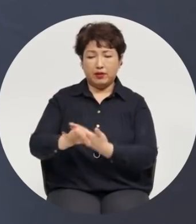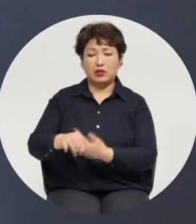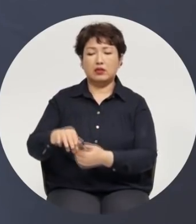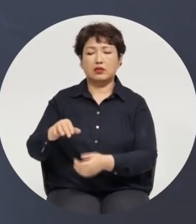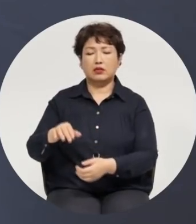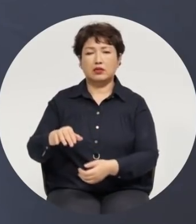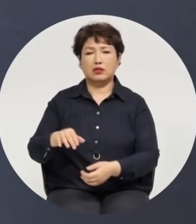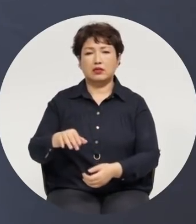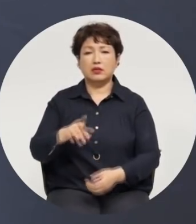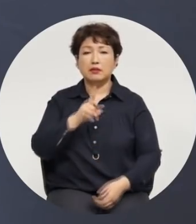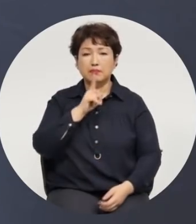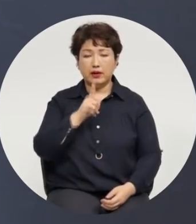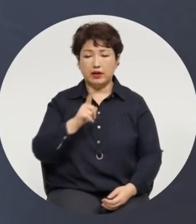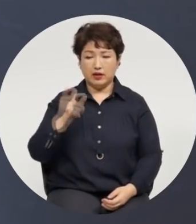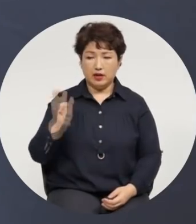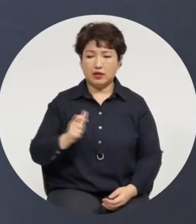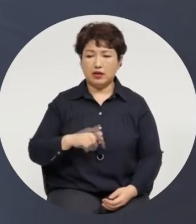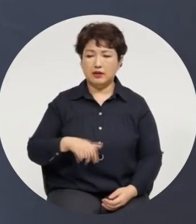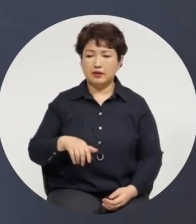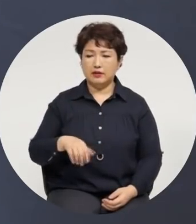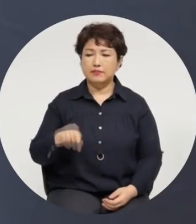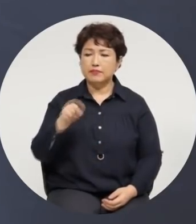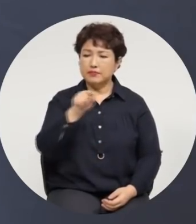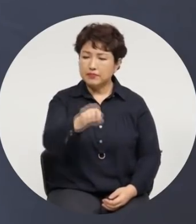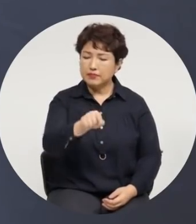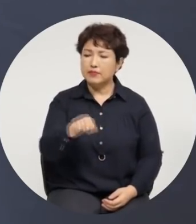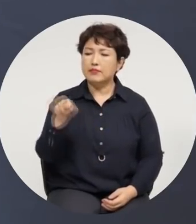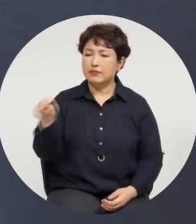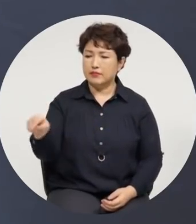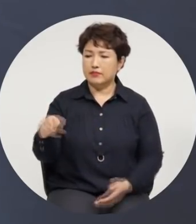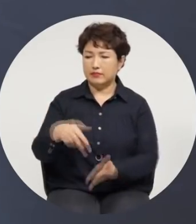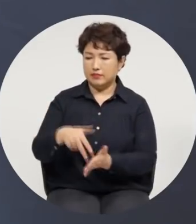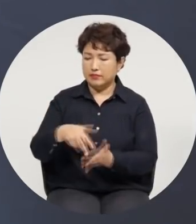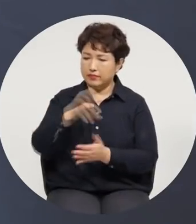"그건 안 돼! 그건 너희들한테 좋은 게 아니야"